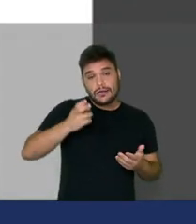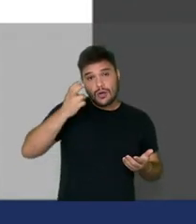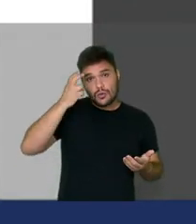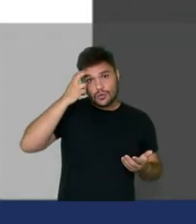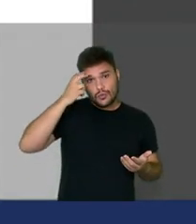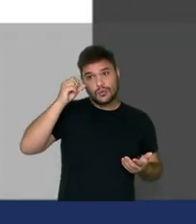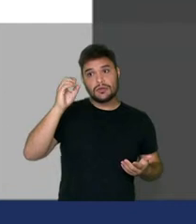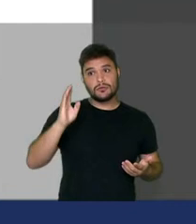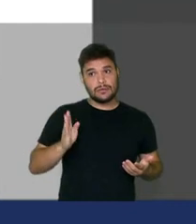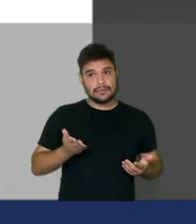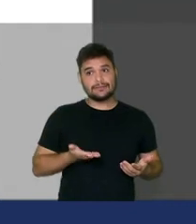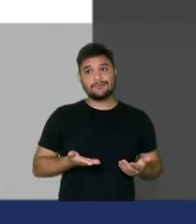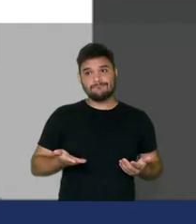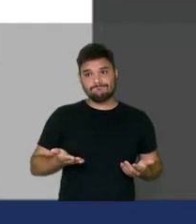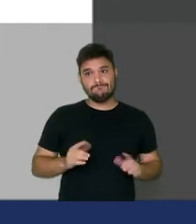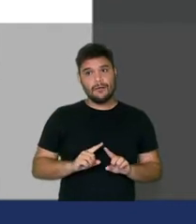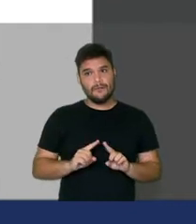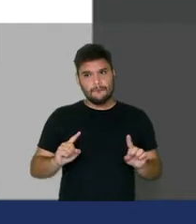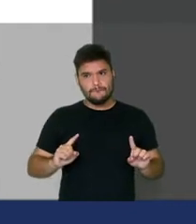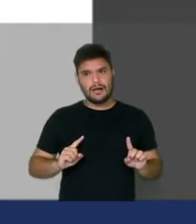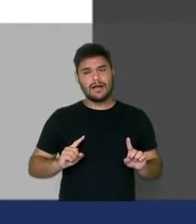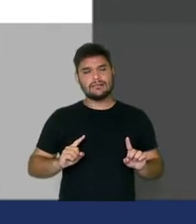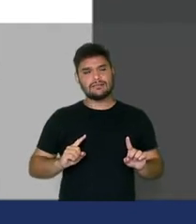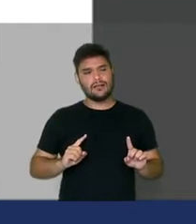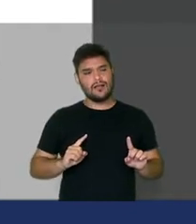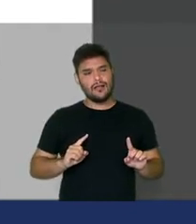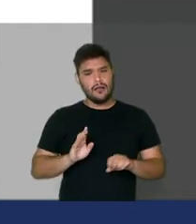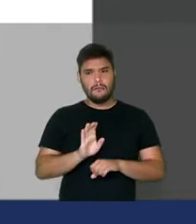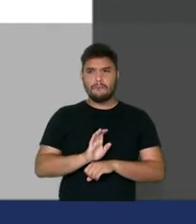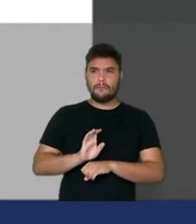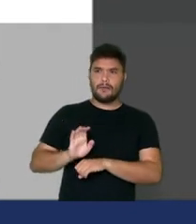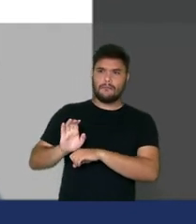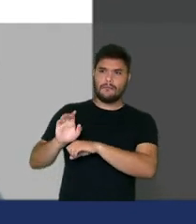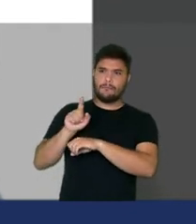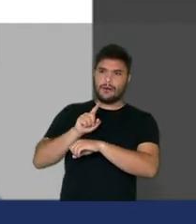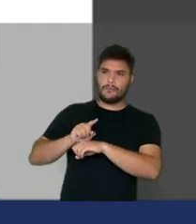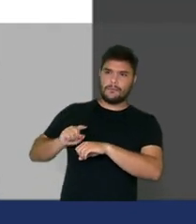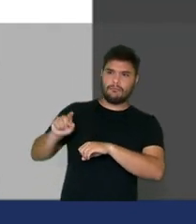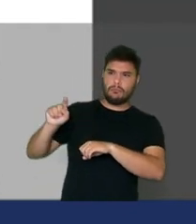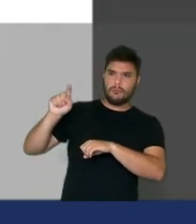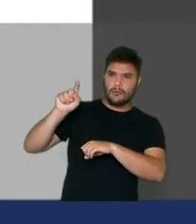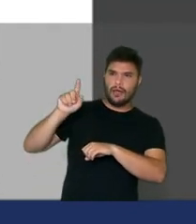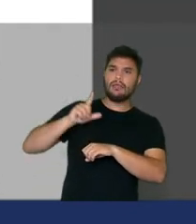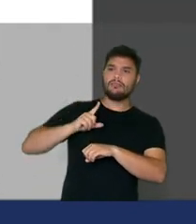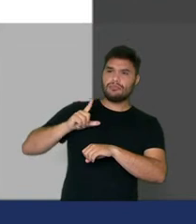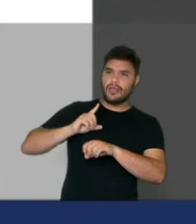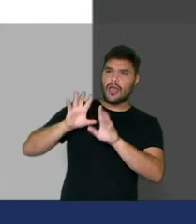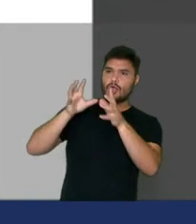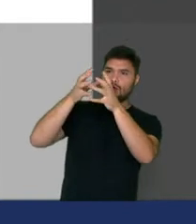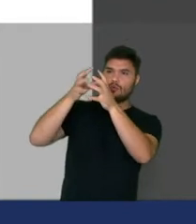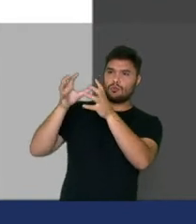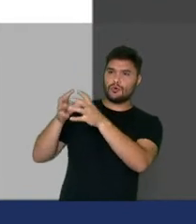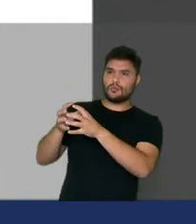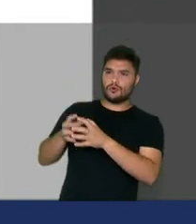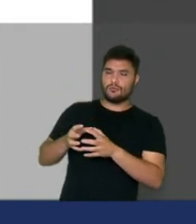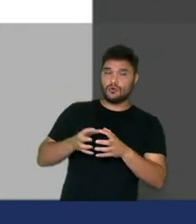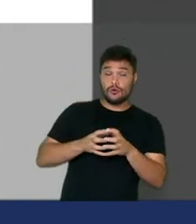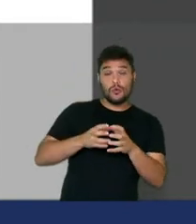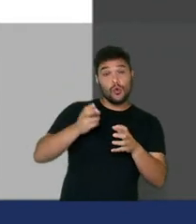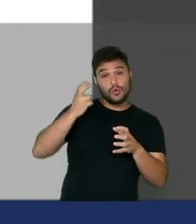ECONÔMICAS. A ÁREA DA CULTURA BRASILEIRA. MAS NÓS TEMOS EM CADA CANTO DESTE PAÍ S, GRUPOS CULTURAIS QUE NOS